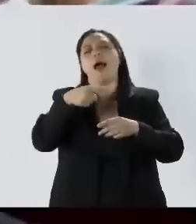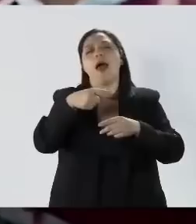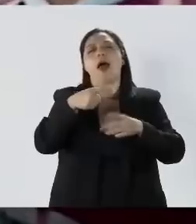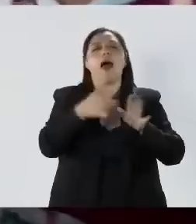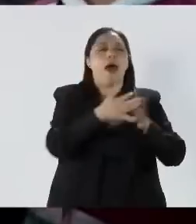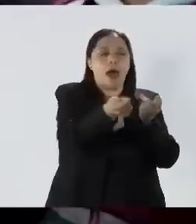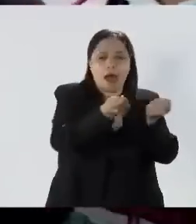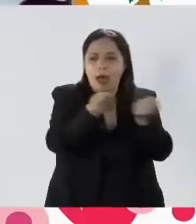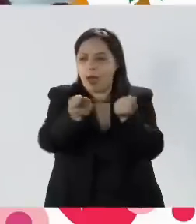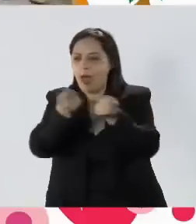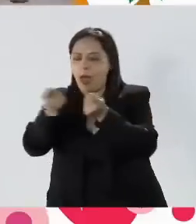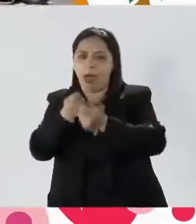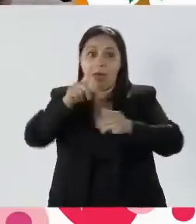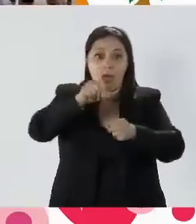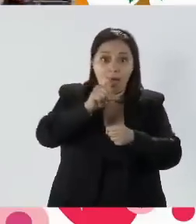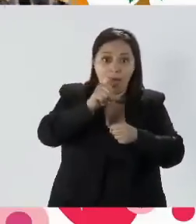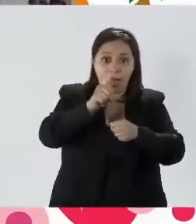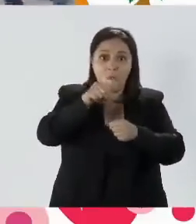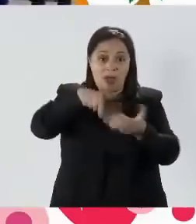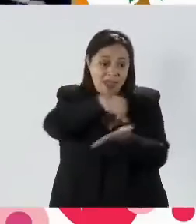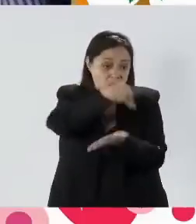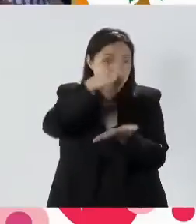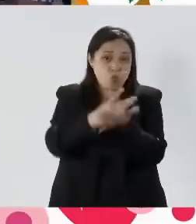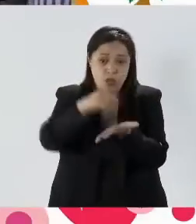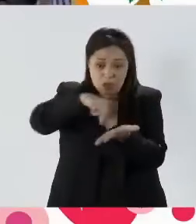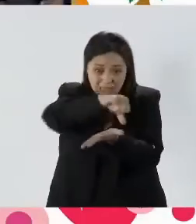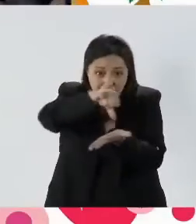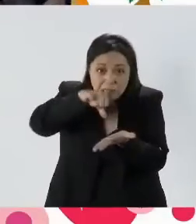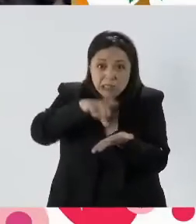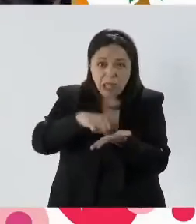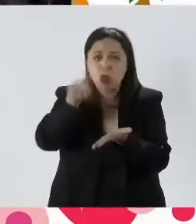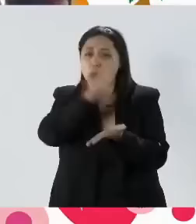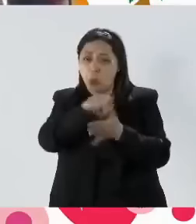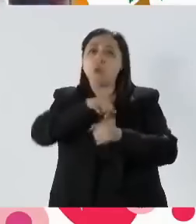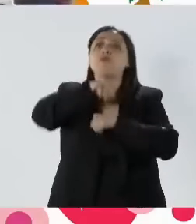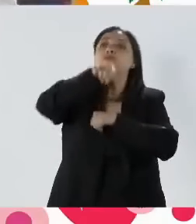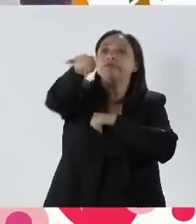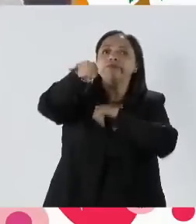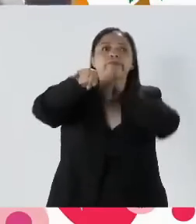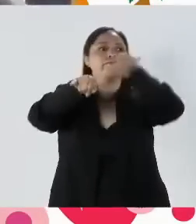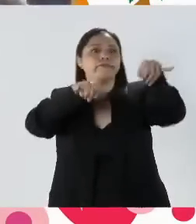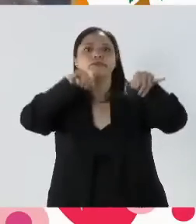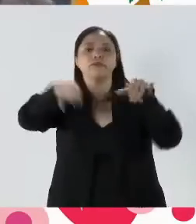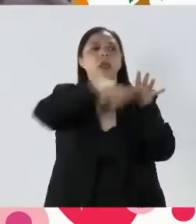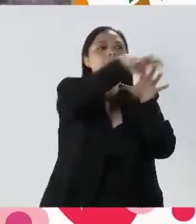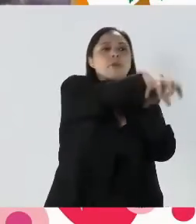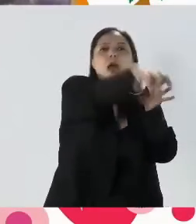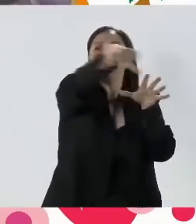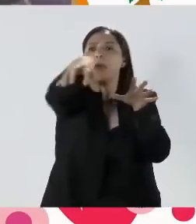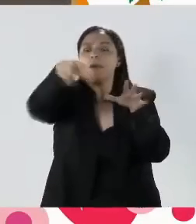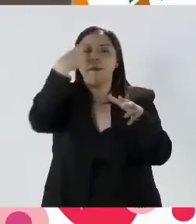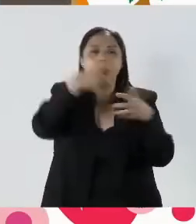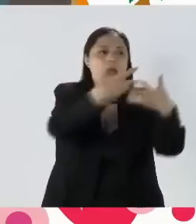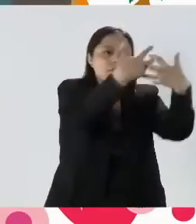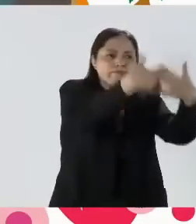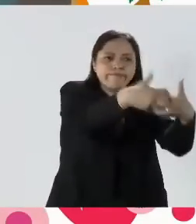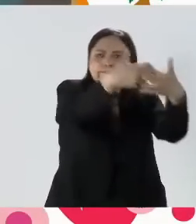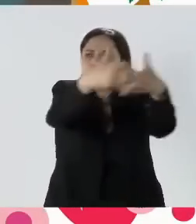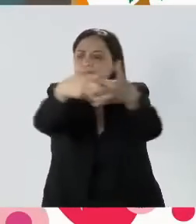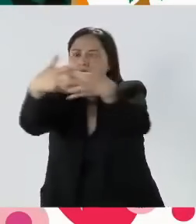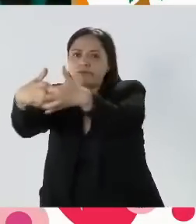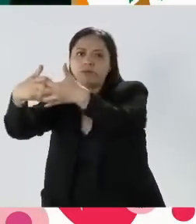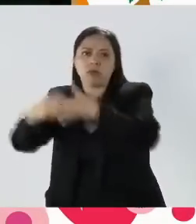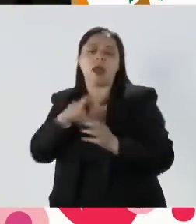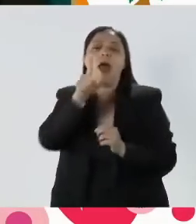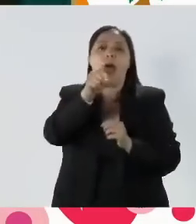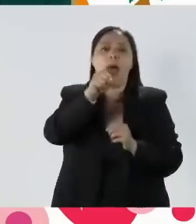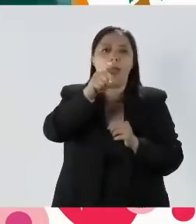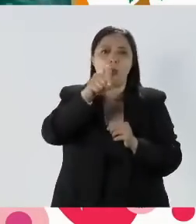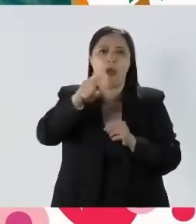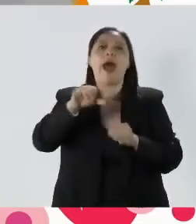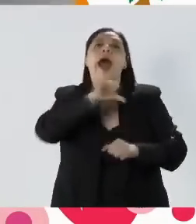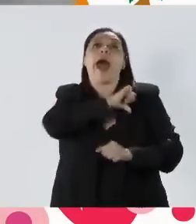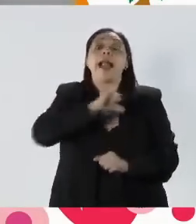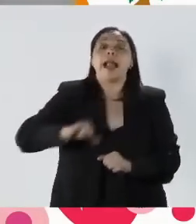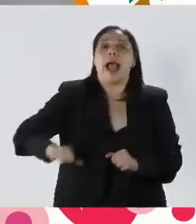agua vamos a crear centros de operación de la gestión del agua en todas las alcaldías este